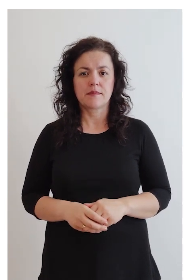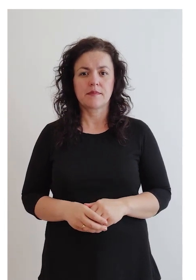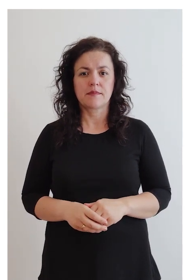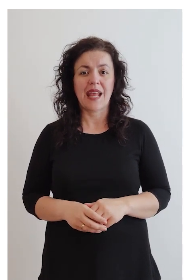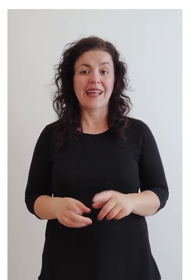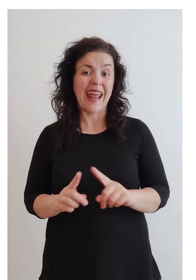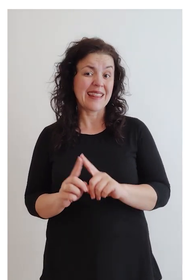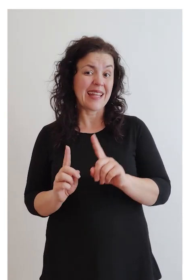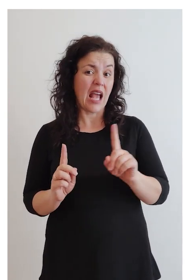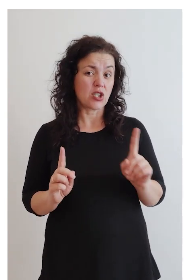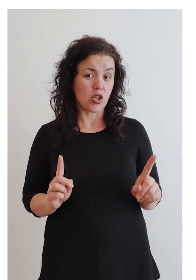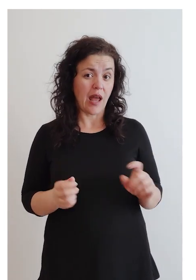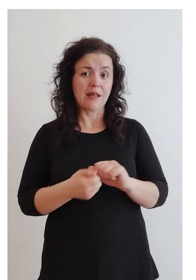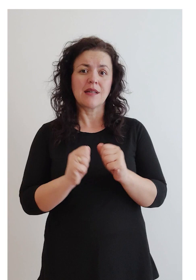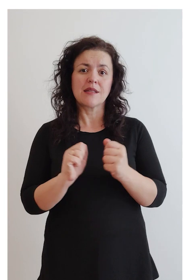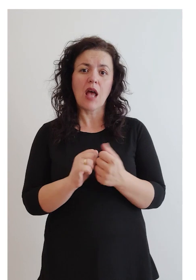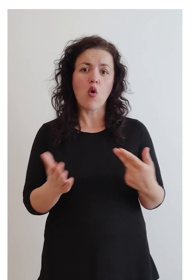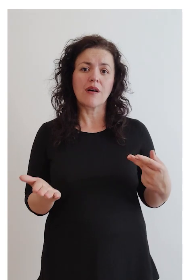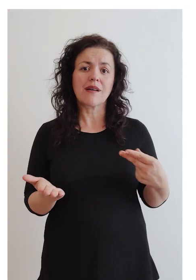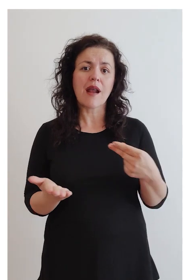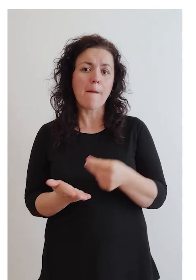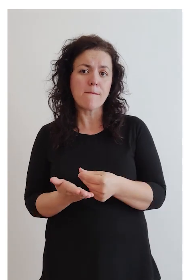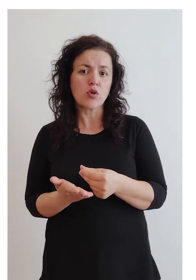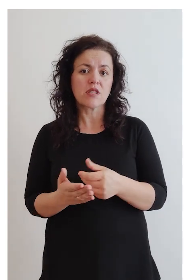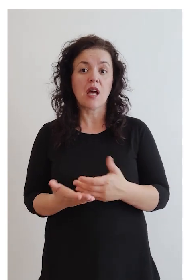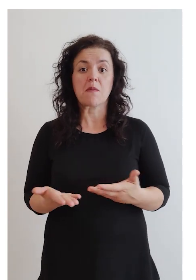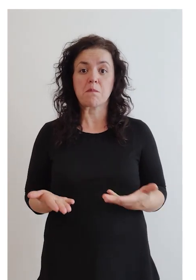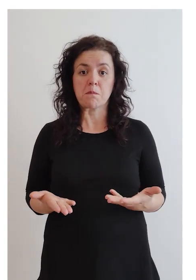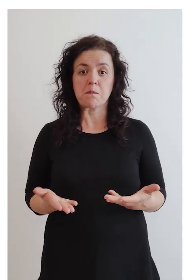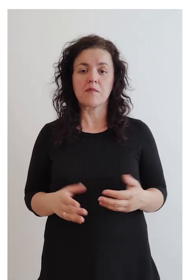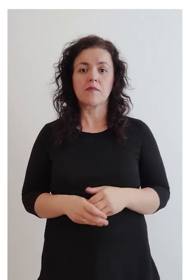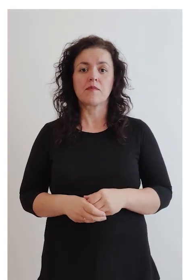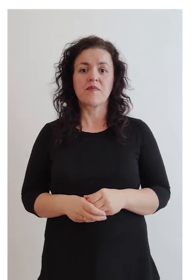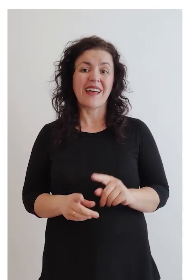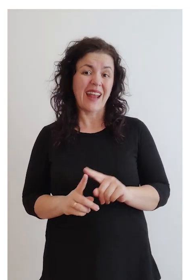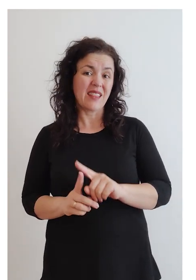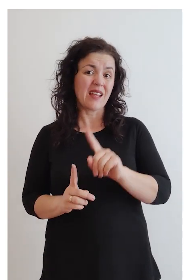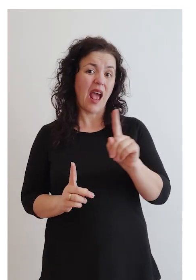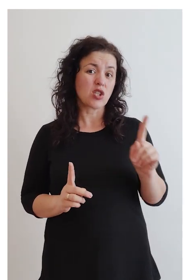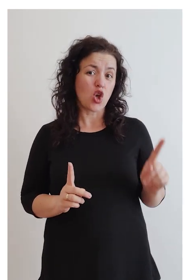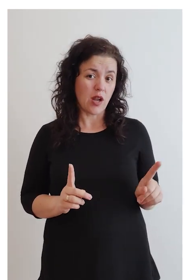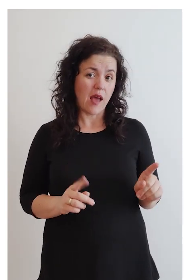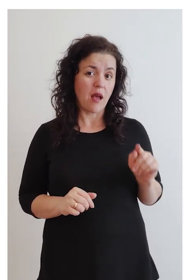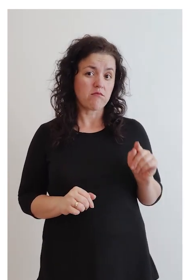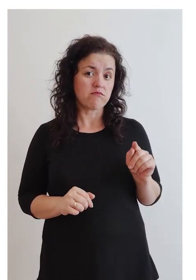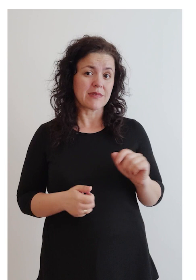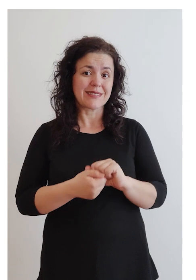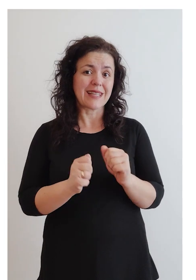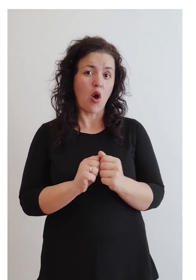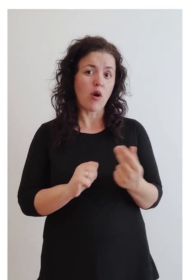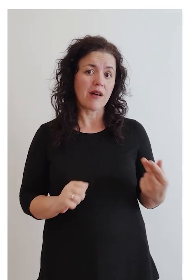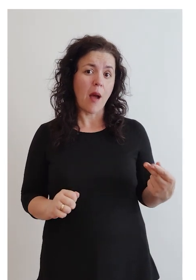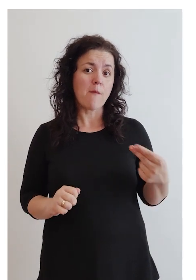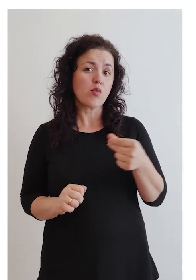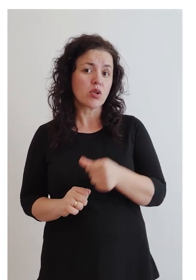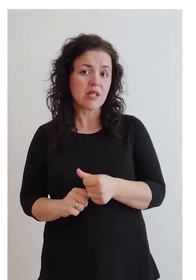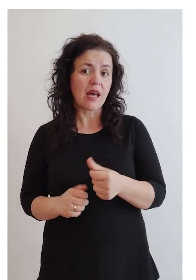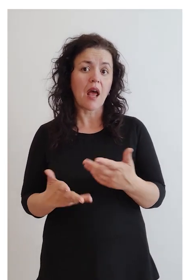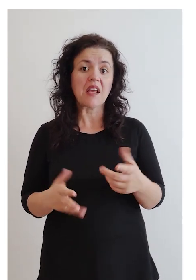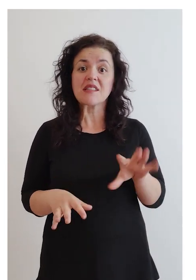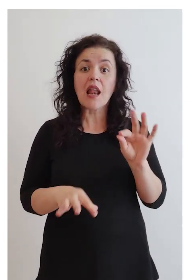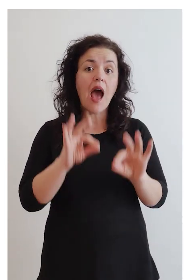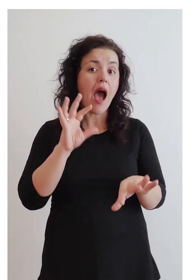Redirecționarea sau rambursarea este la alegerea pasagerului de una dintre următoarele trei tipuri.